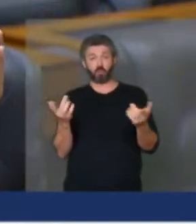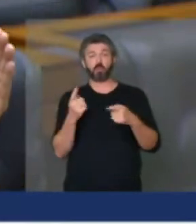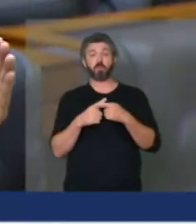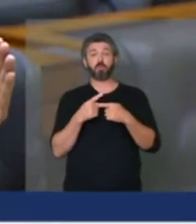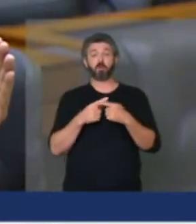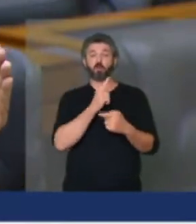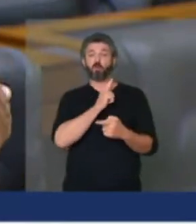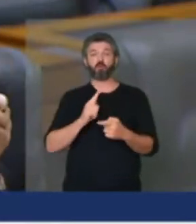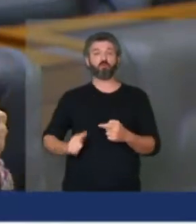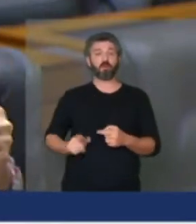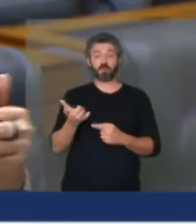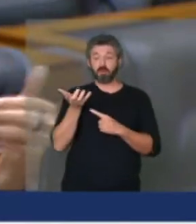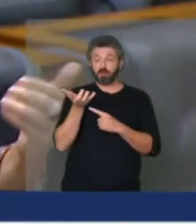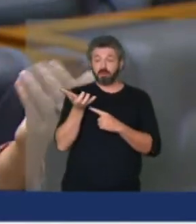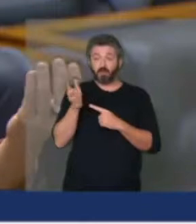TRABALHO E DISCUTIR UMA SOLUÇÃO PARA AS PEQUENAS E